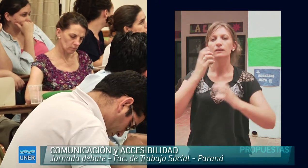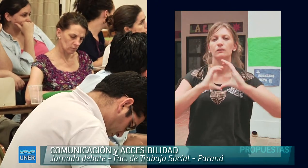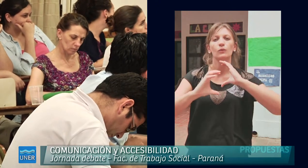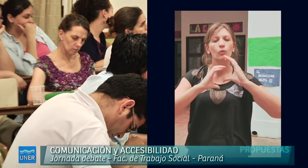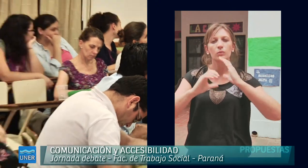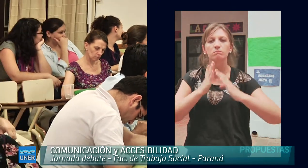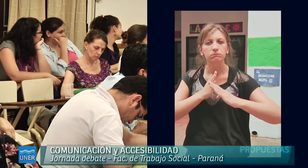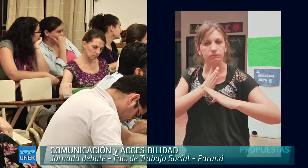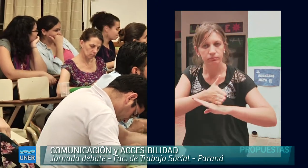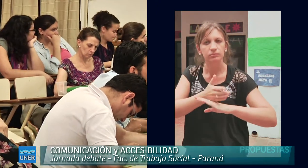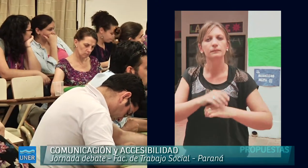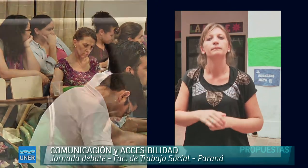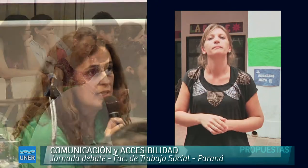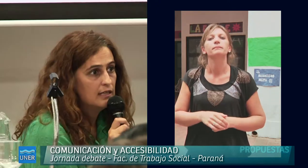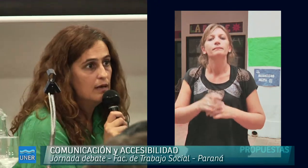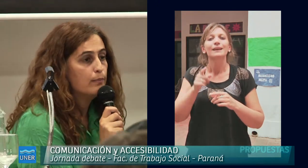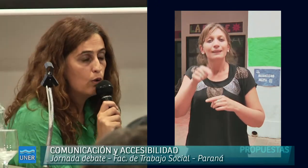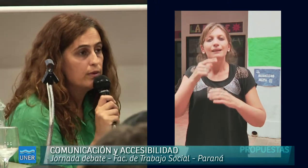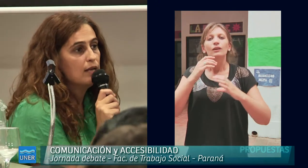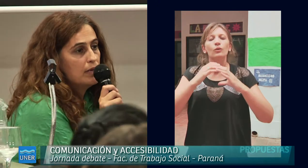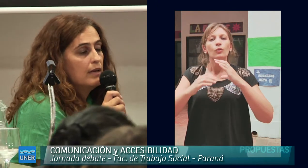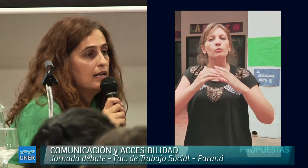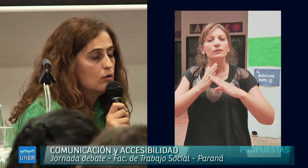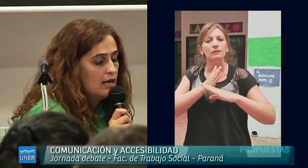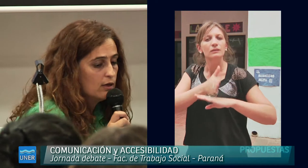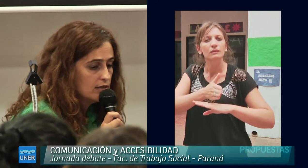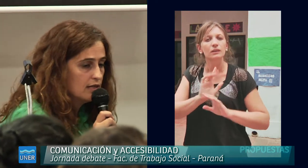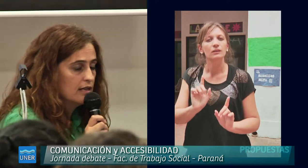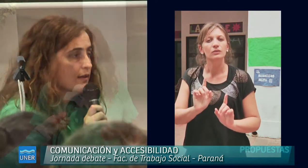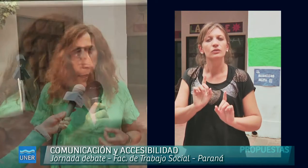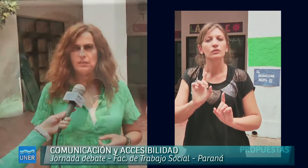realmente una comunicación accesible que como decía también, no tiene que ver exclusivamente